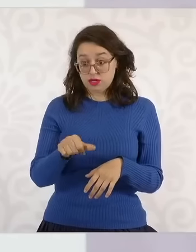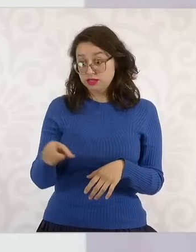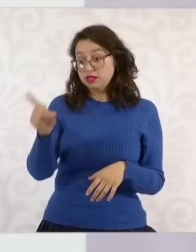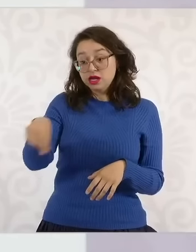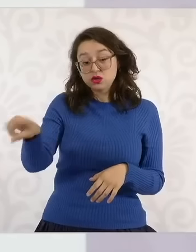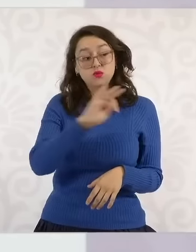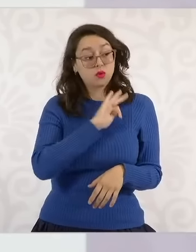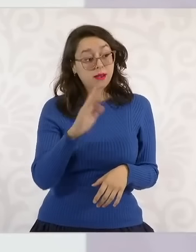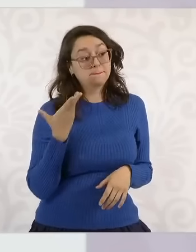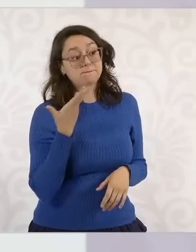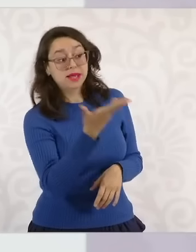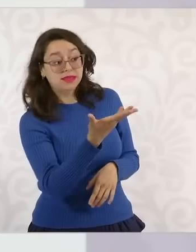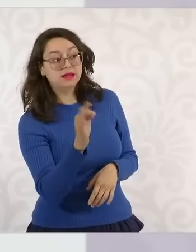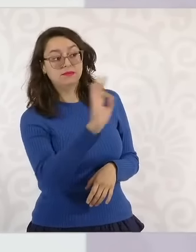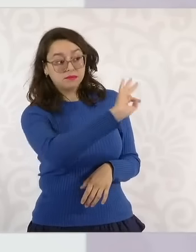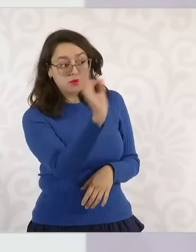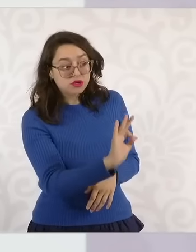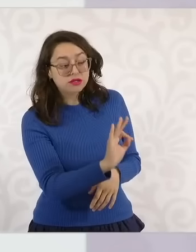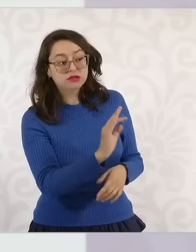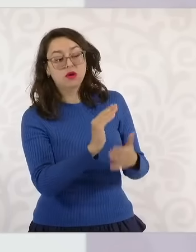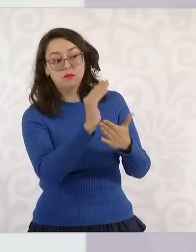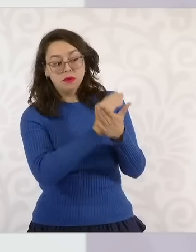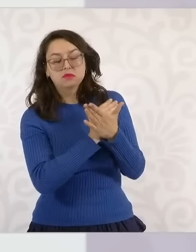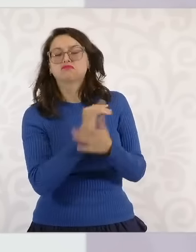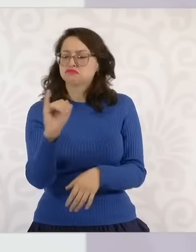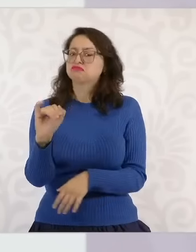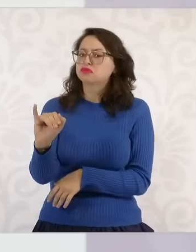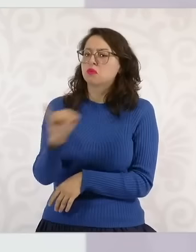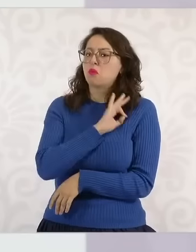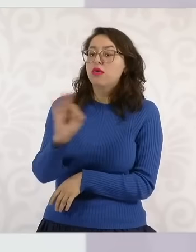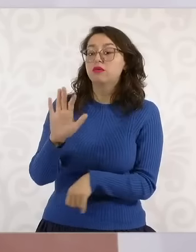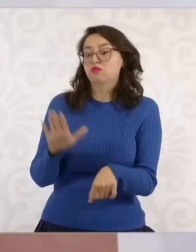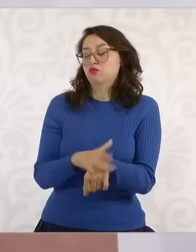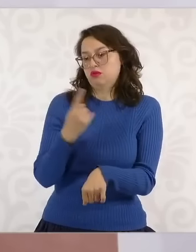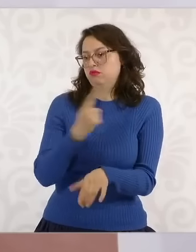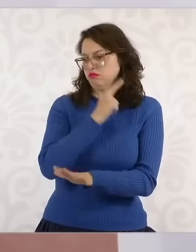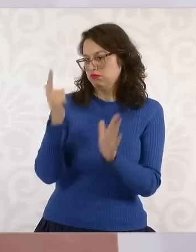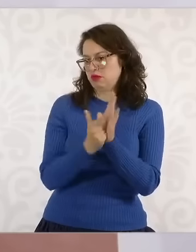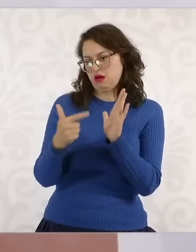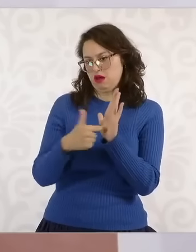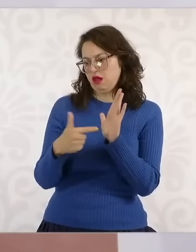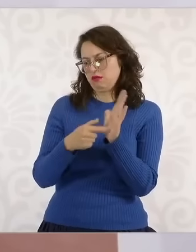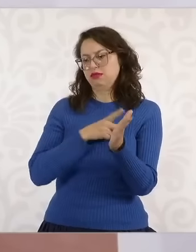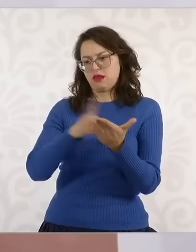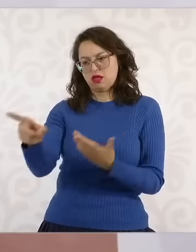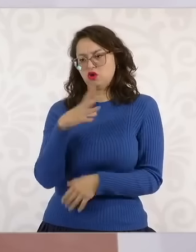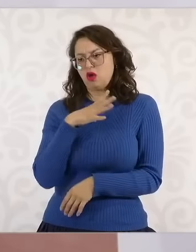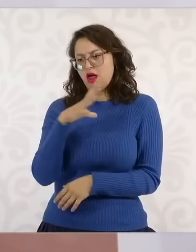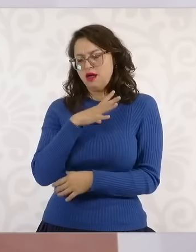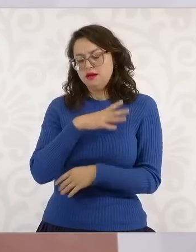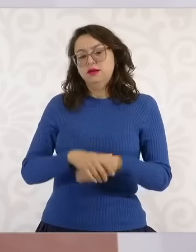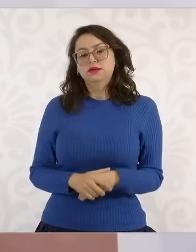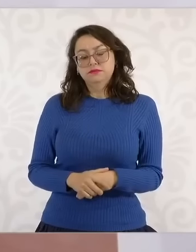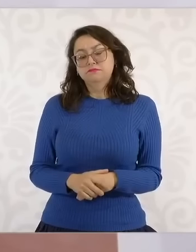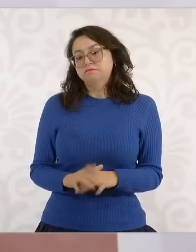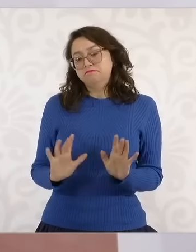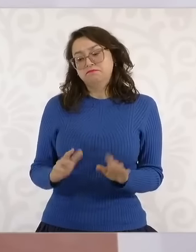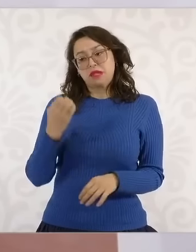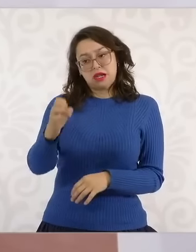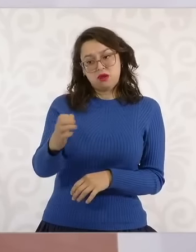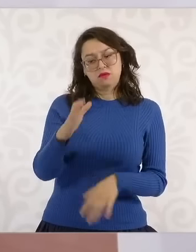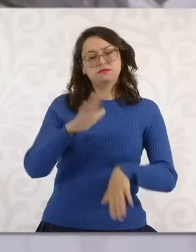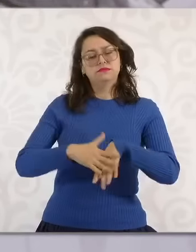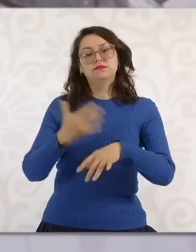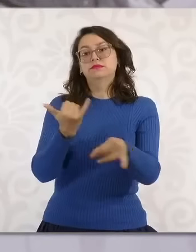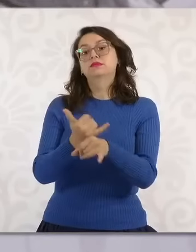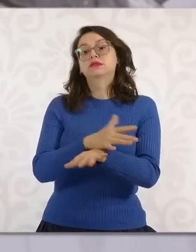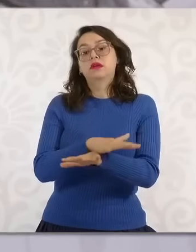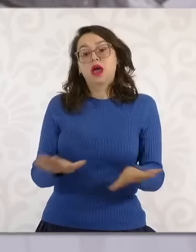de ley y de resolución. Y ahí pues ya se dará más información. Hay que ver pues qué es lo que